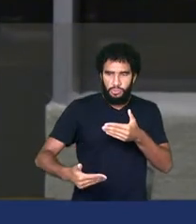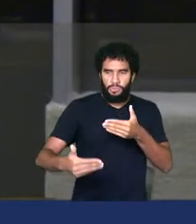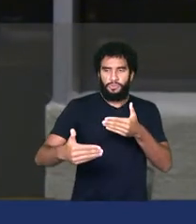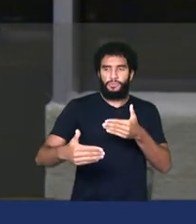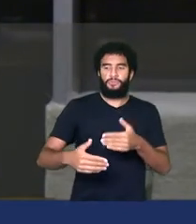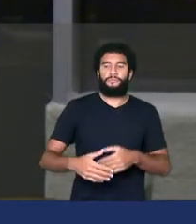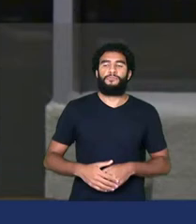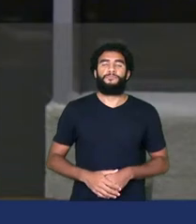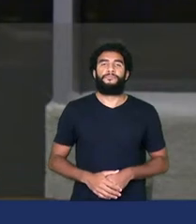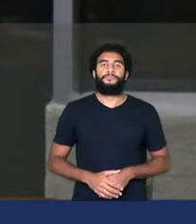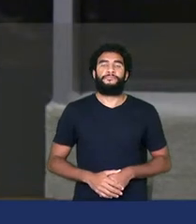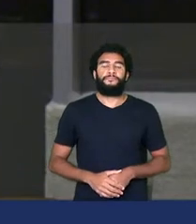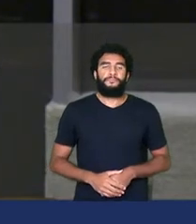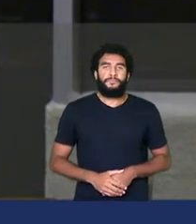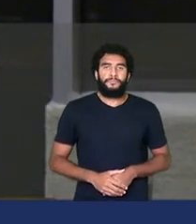IMPORTANTE, NÓS VAMOS DEBATER A MATÉRIA POSTERIOR A ESSA